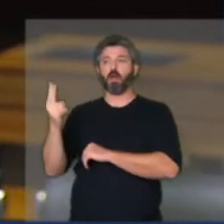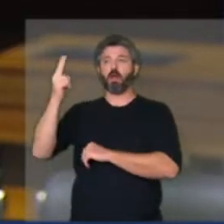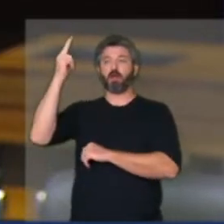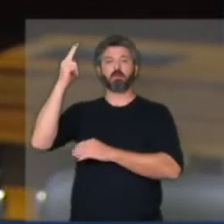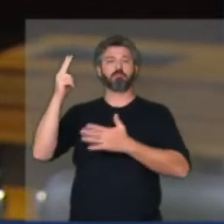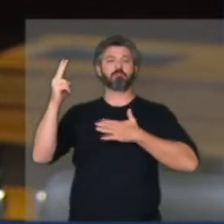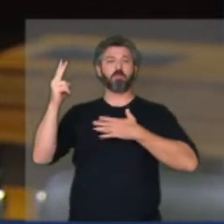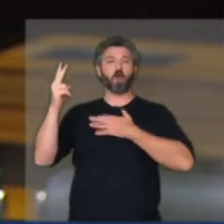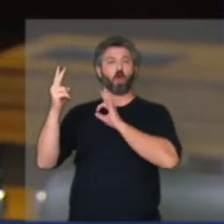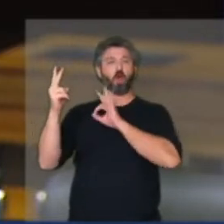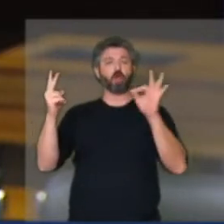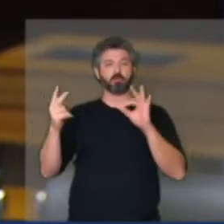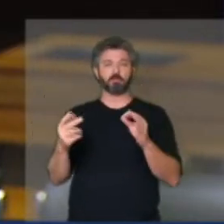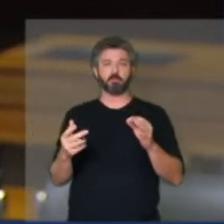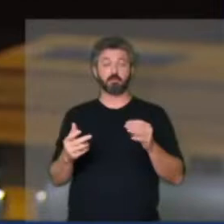MINISTRO DEVE SE EXPLICAR. POR ESSA RAZÃO... EU E OS DEMAIS